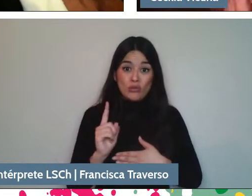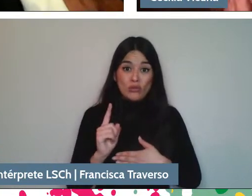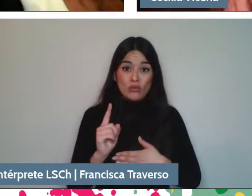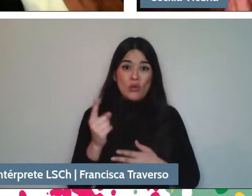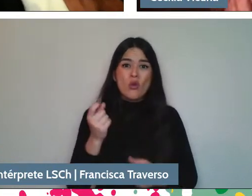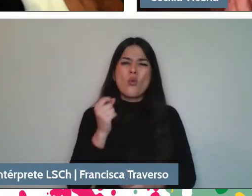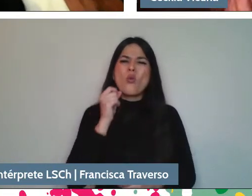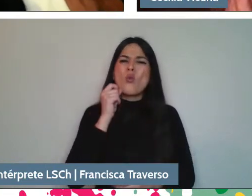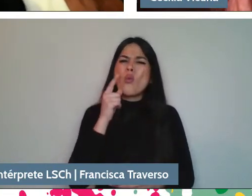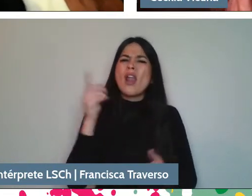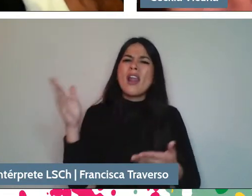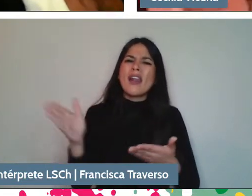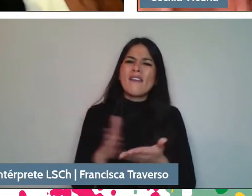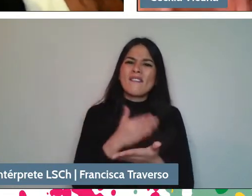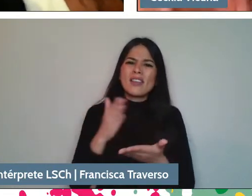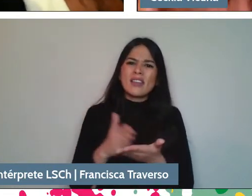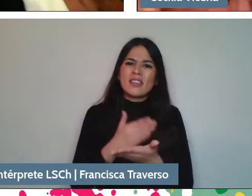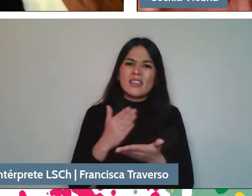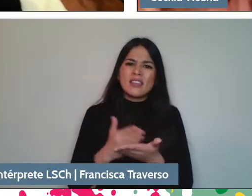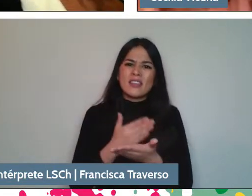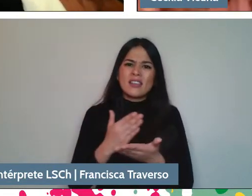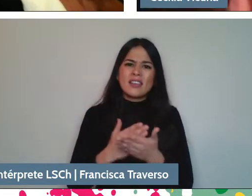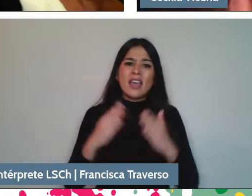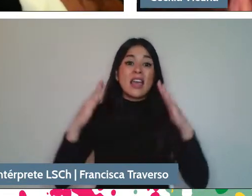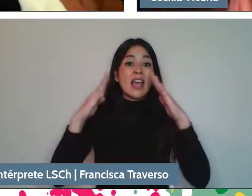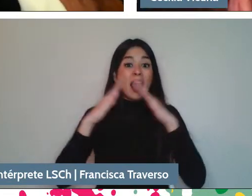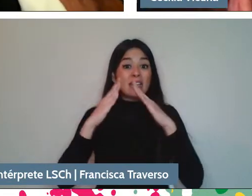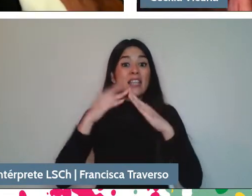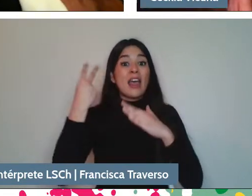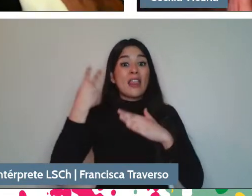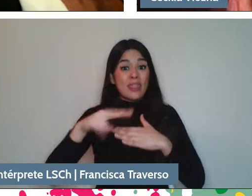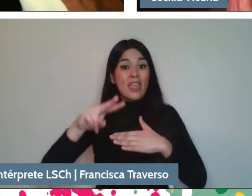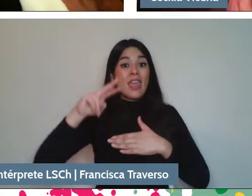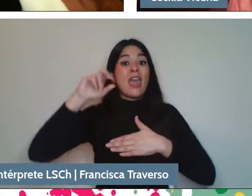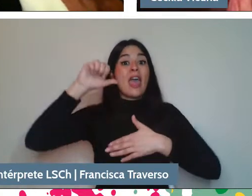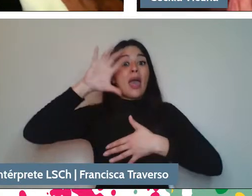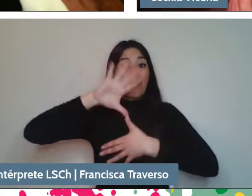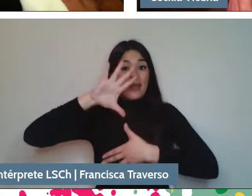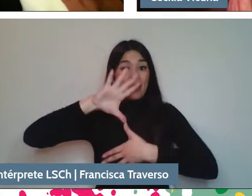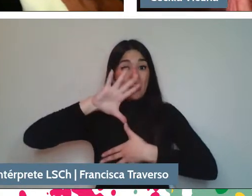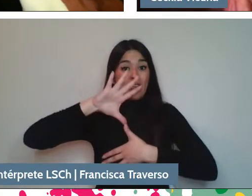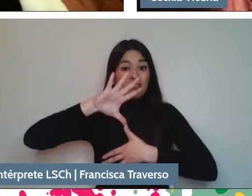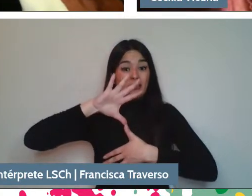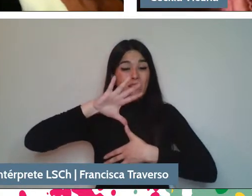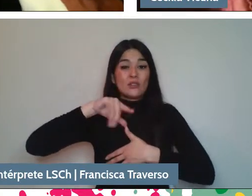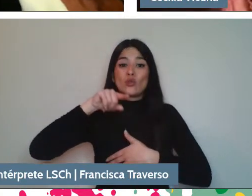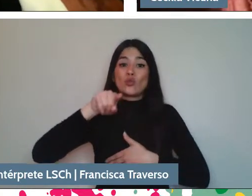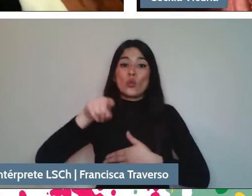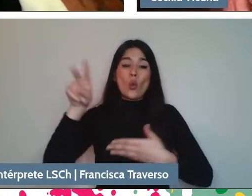que nosotros leíamos en ese momento? "Casa de las Américas". ¿Te fijas? Entonces, tú leías la Casa de las Américas